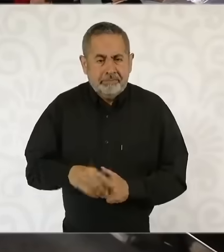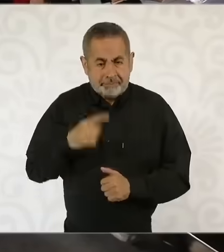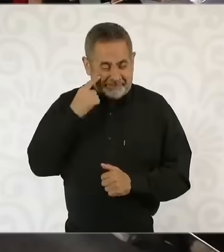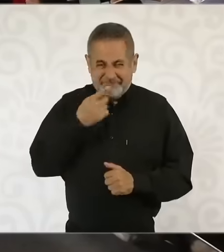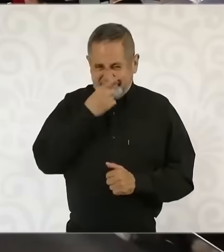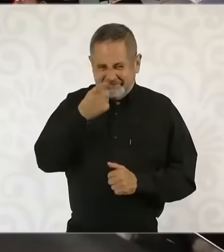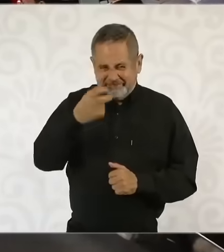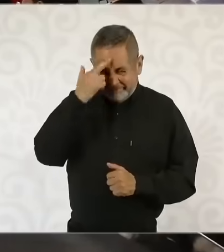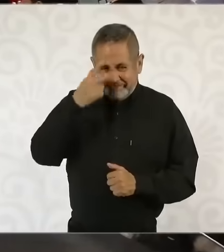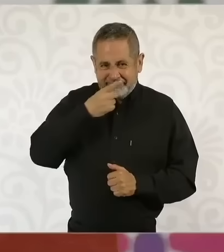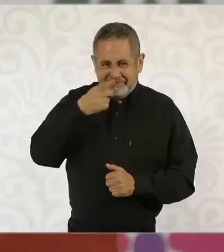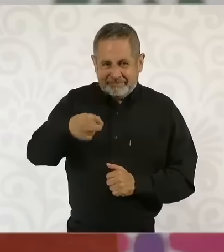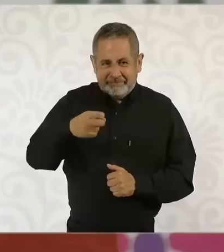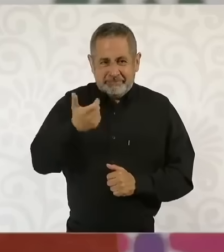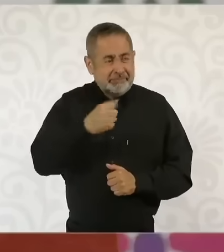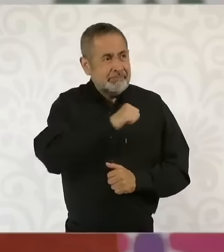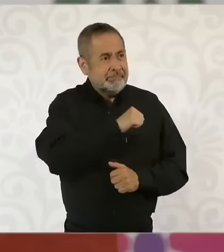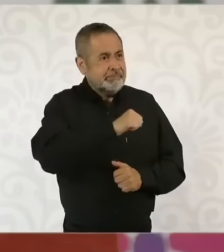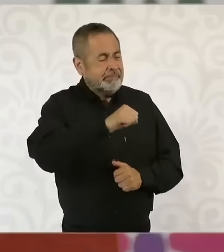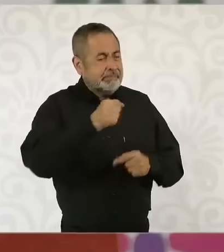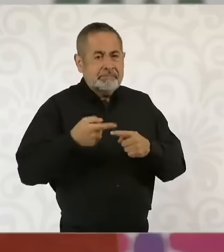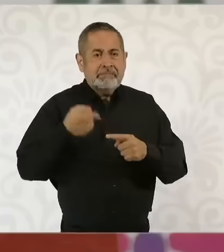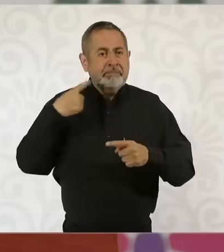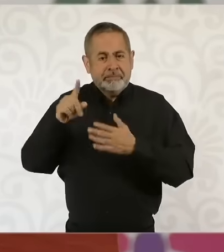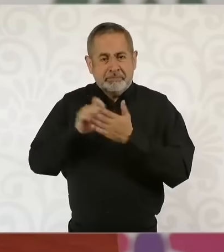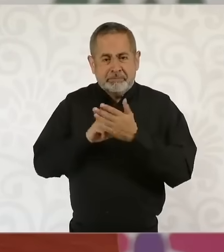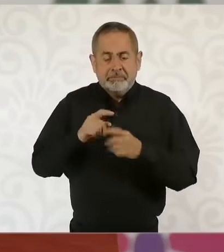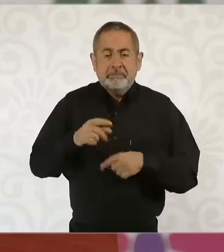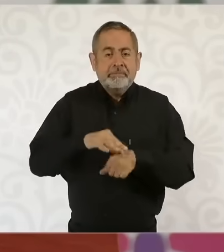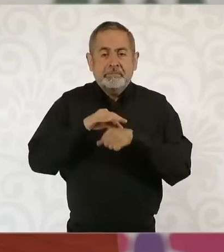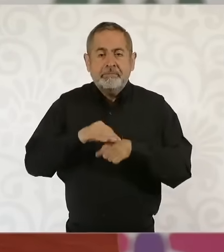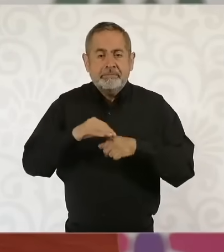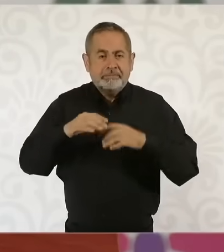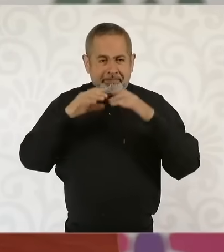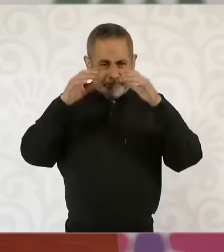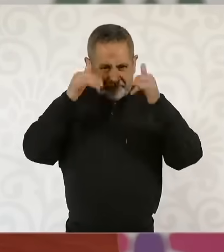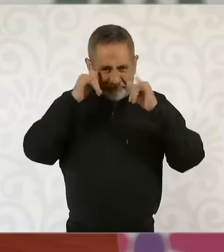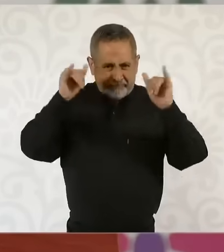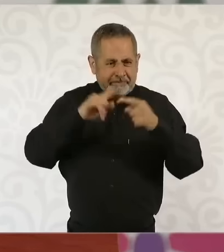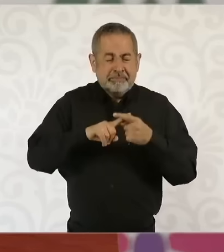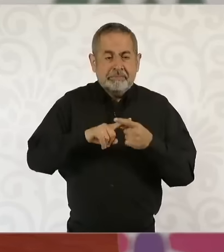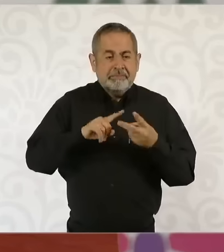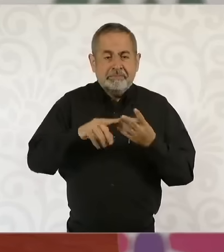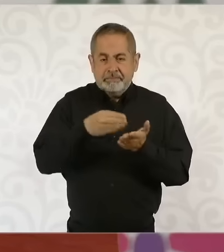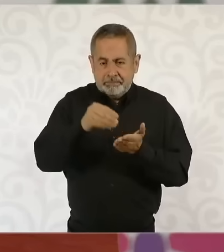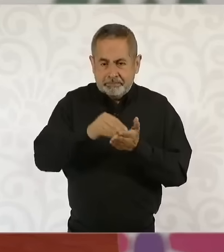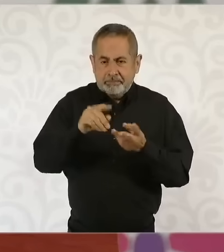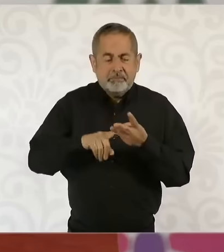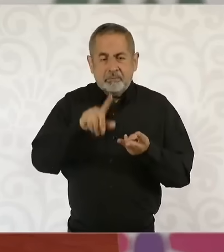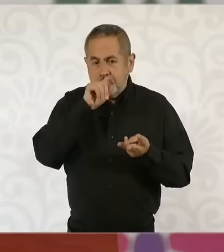estaban pegándole a la inflación el mes pasado, la carne de red, la carne de cerdo y pollo. Eh,